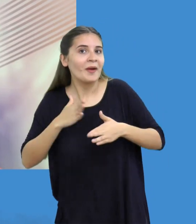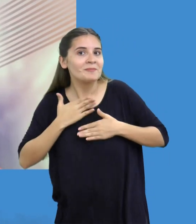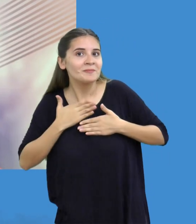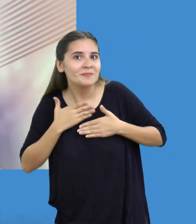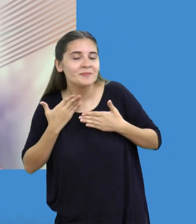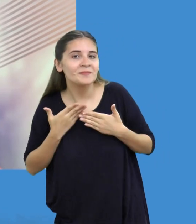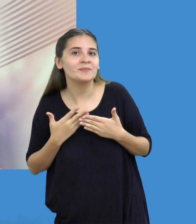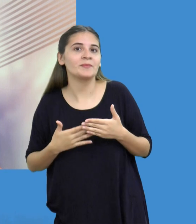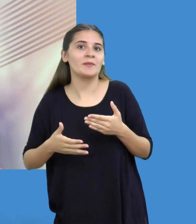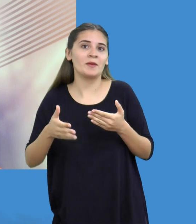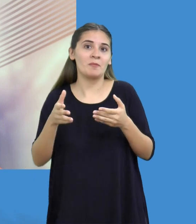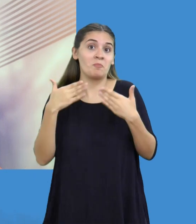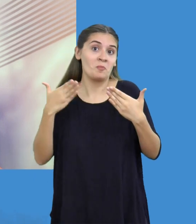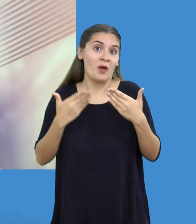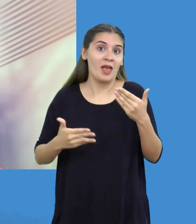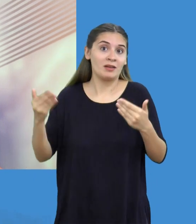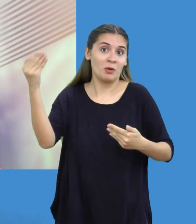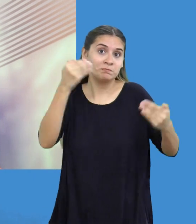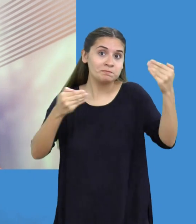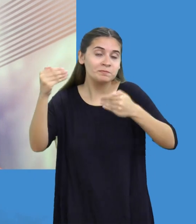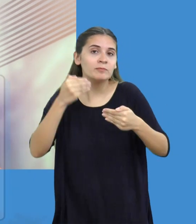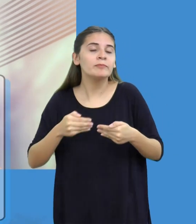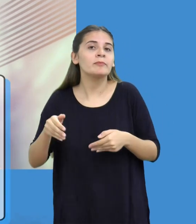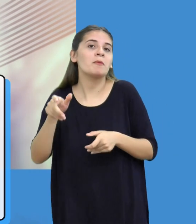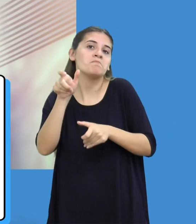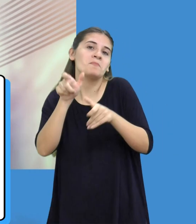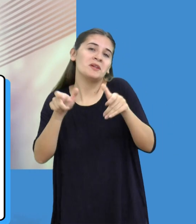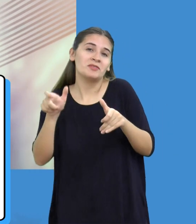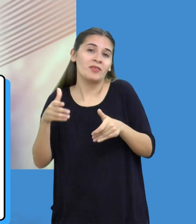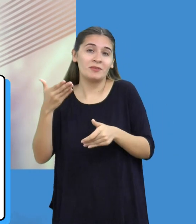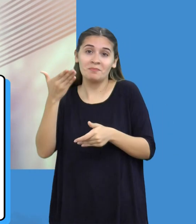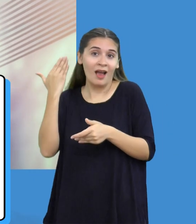contar con la participación de aquellos nodocentes que no han podido participar